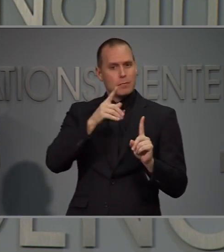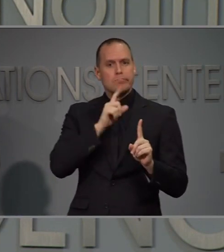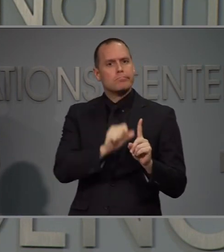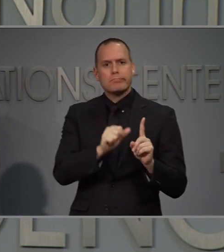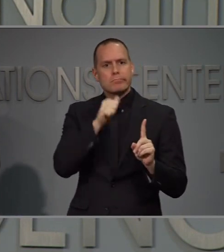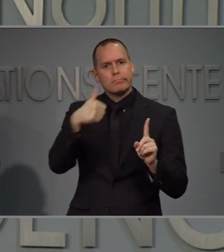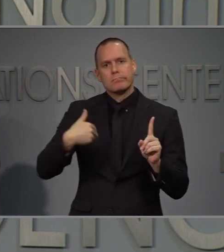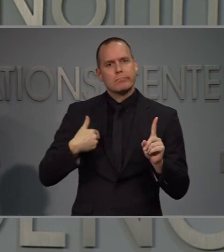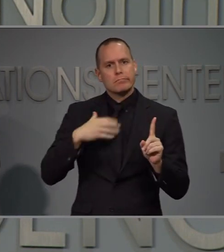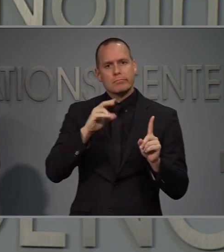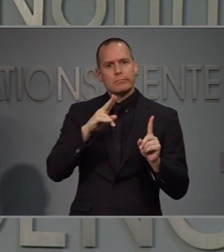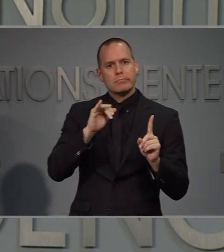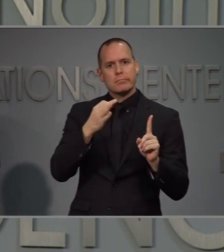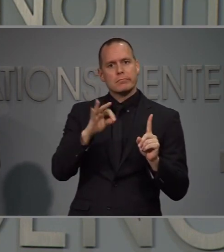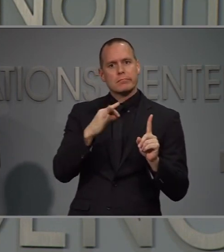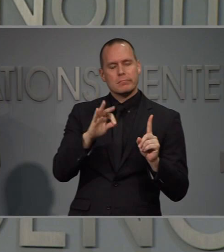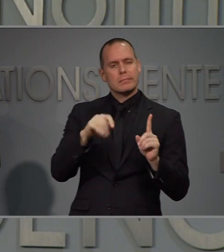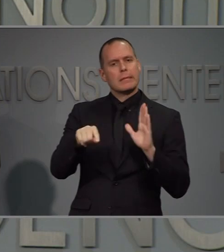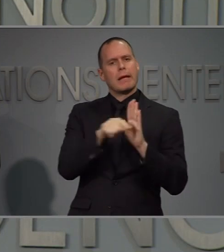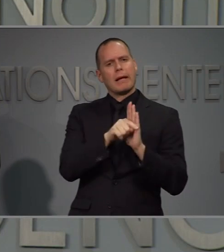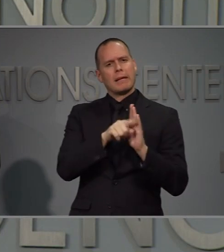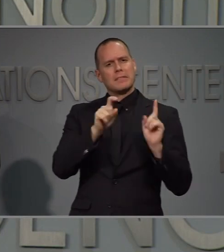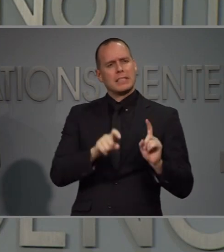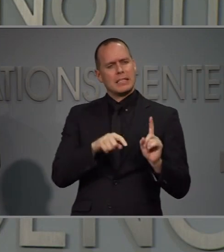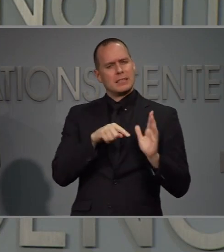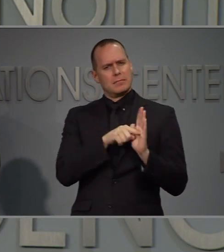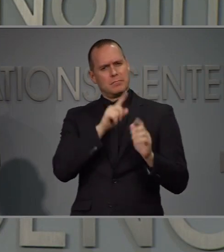y que están recibiendo pruebas negativas para pacientes que